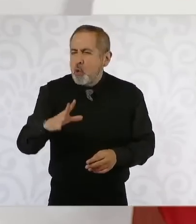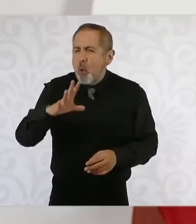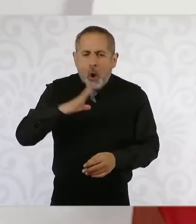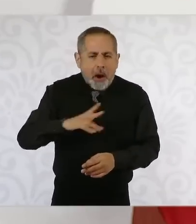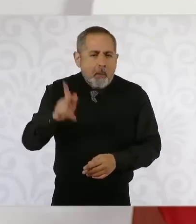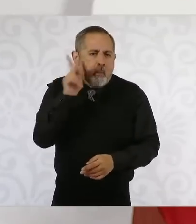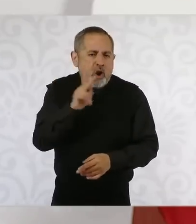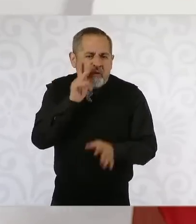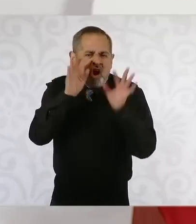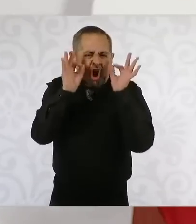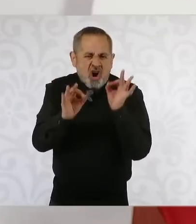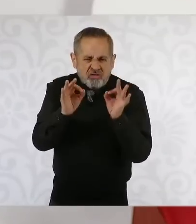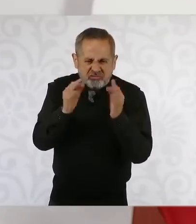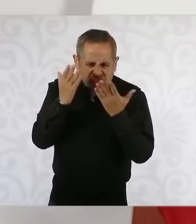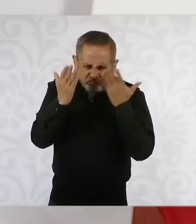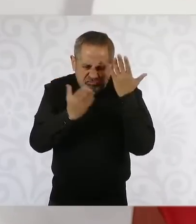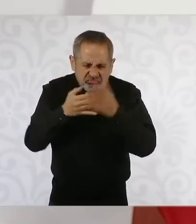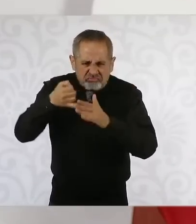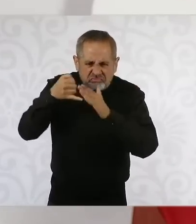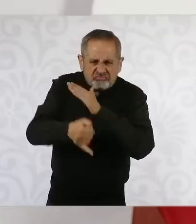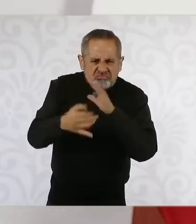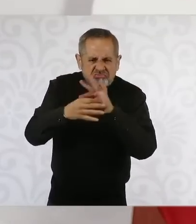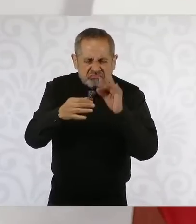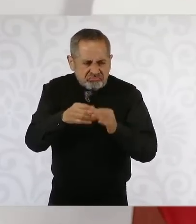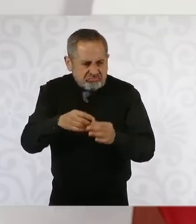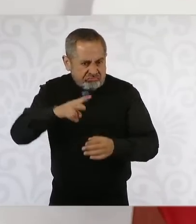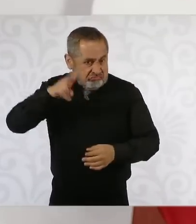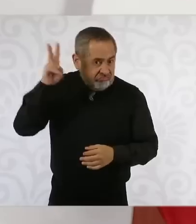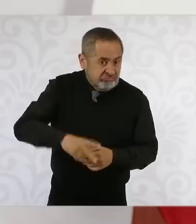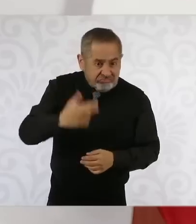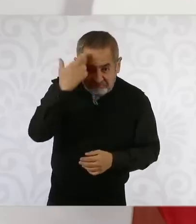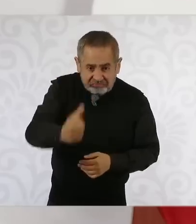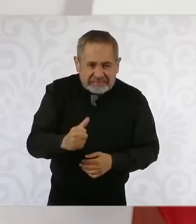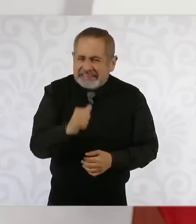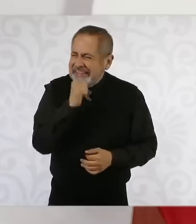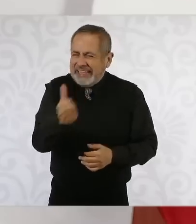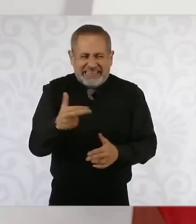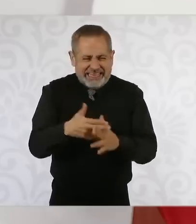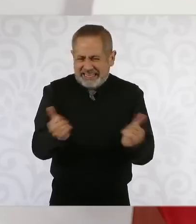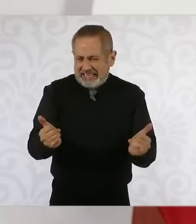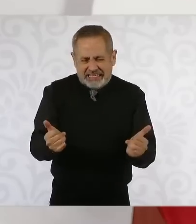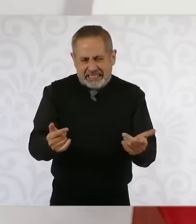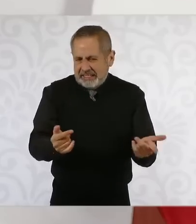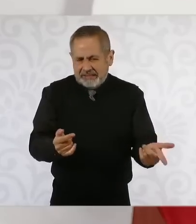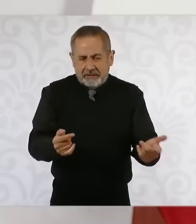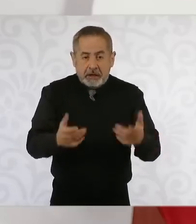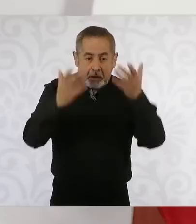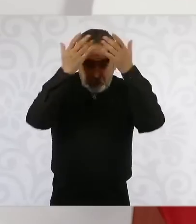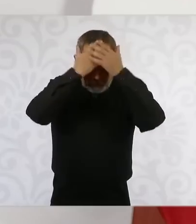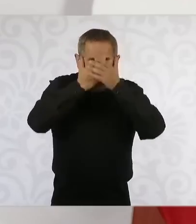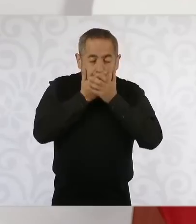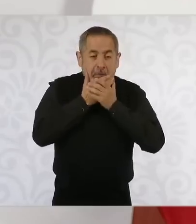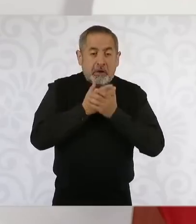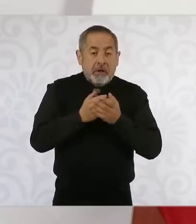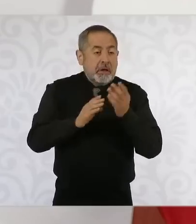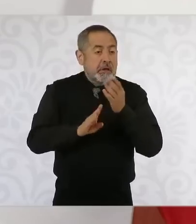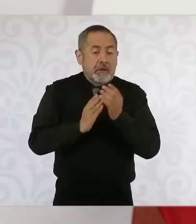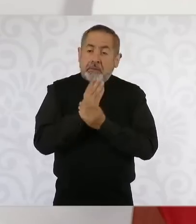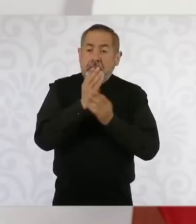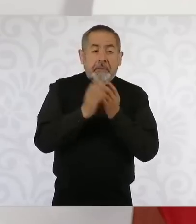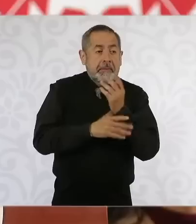que respalde tal idea anexo a esto el uso del pasamontañas o bandana y la el cubrebocas de